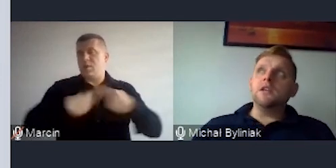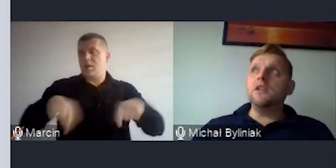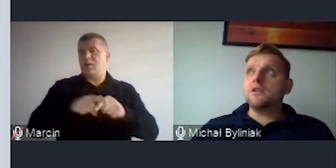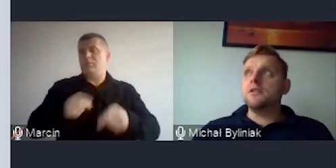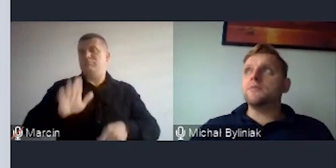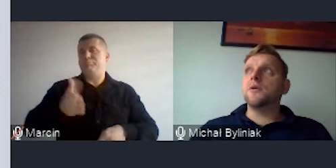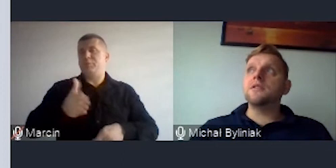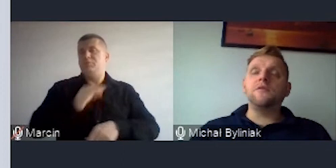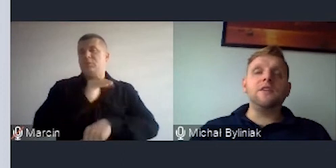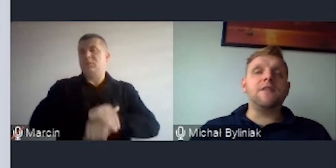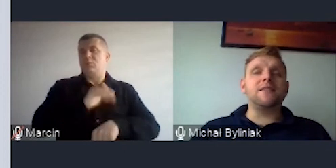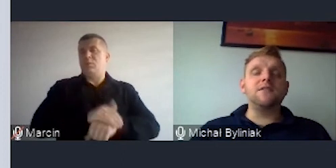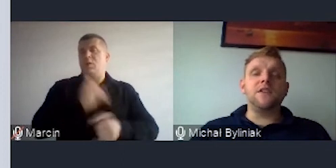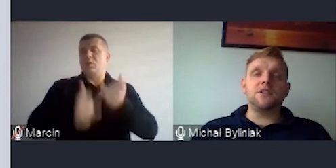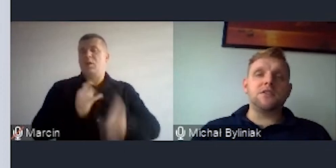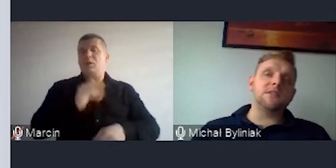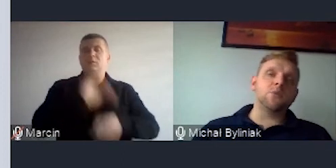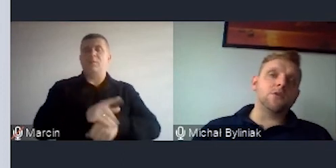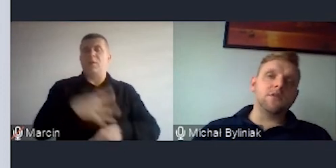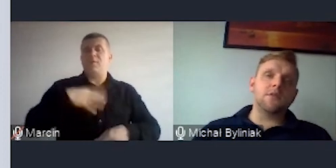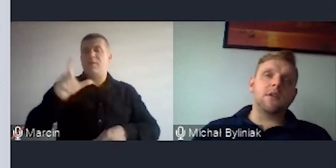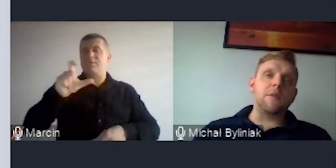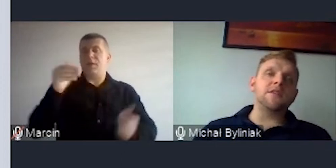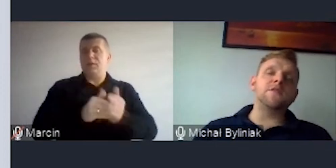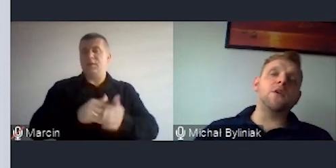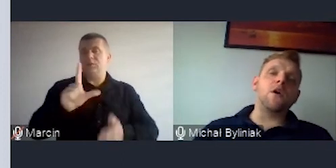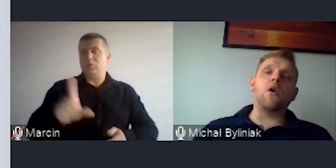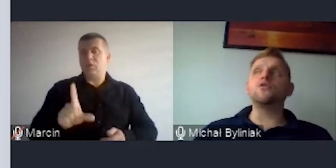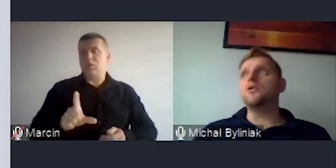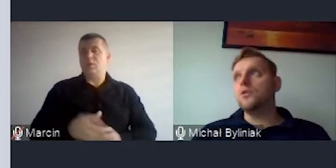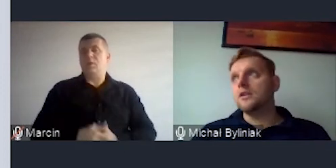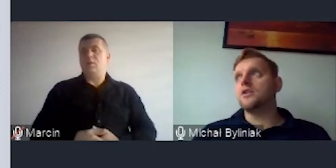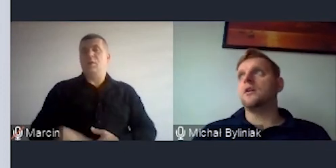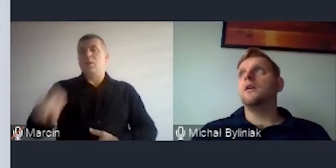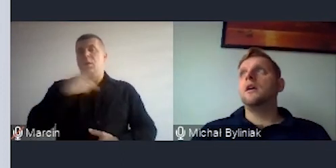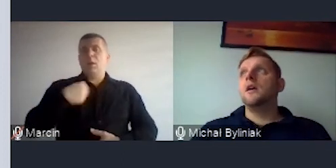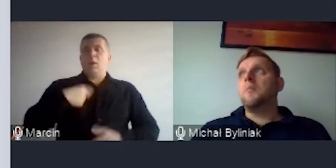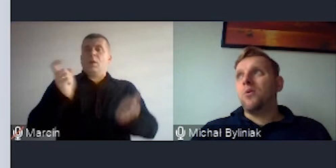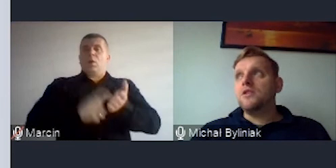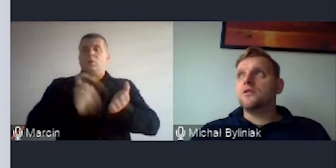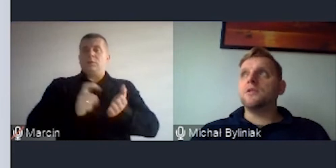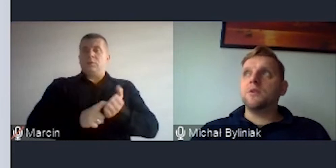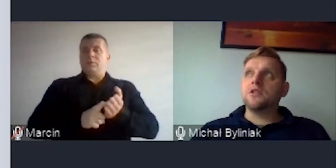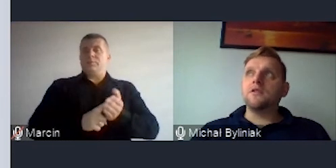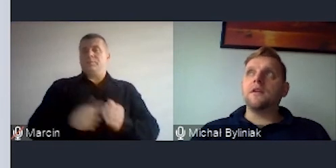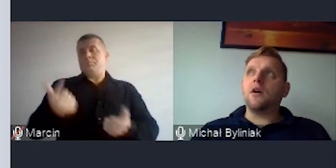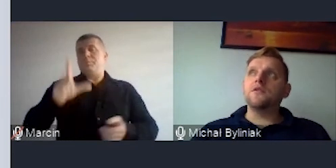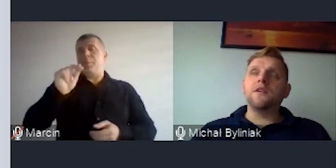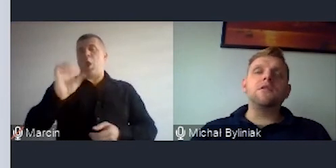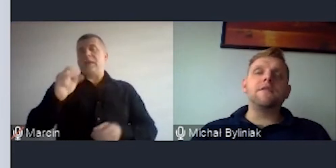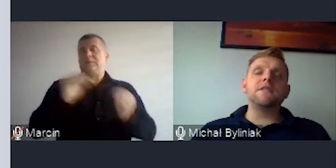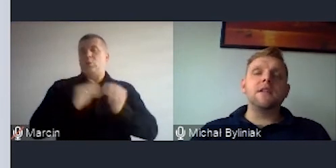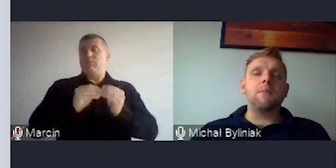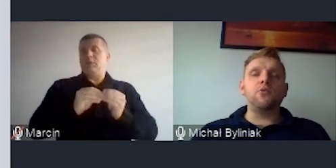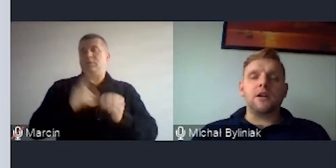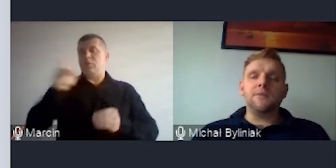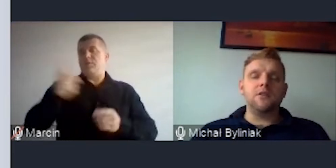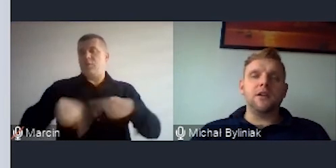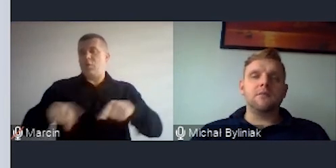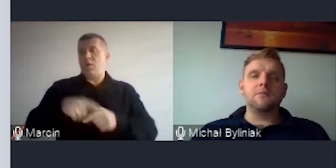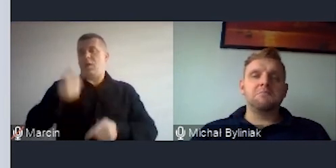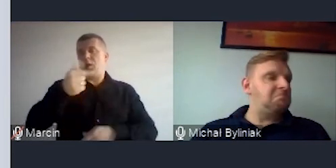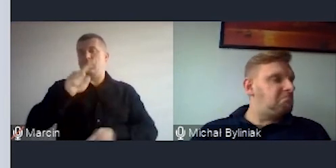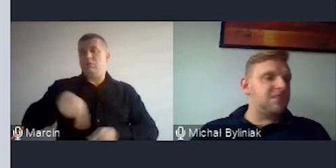I jeśli na przykład zamówienie warte jest 200 000 a Państwo oczekujecie polisy ubezpieczeniowej od wykonawcy na półtora miliona,